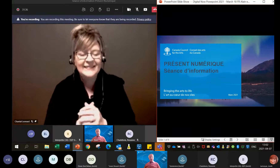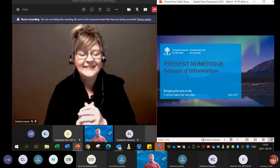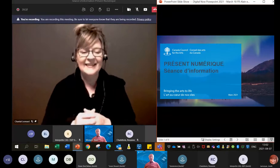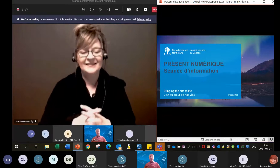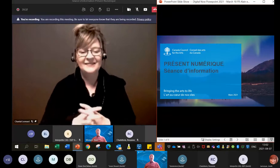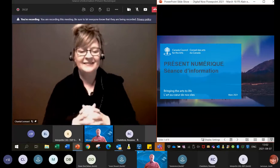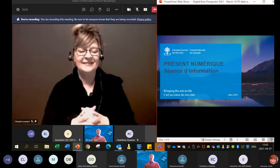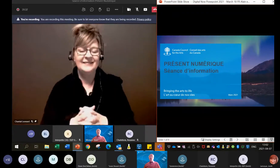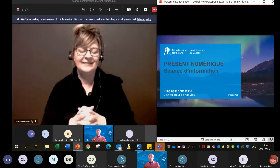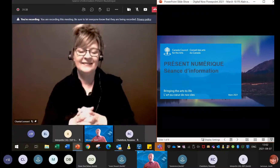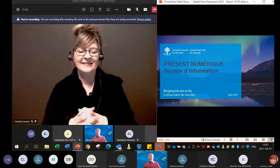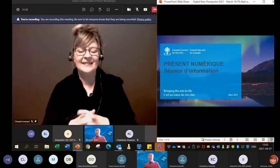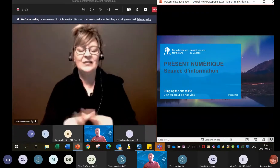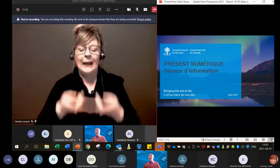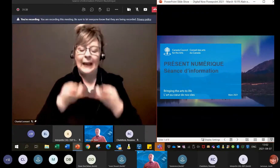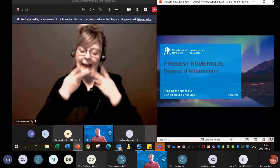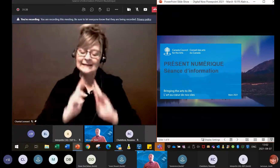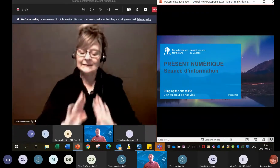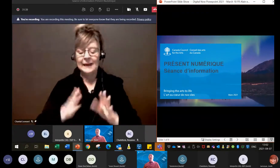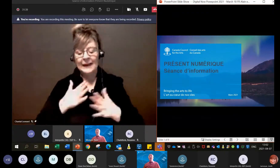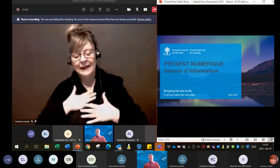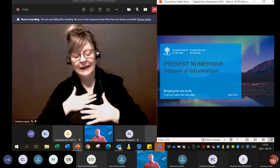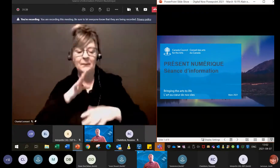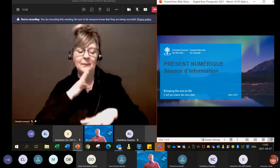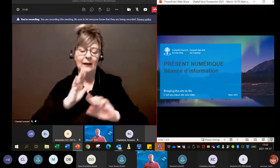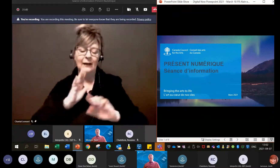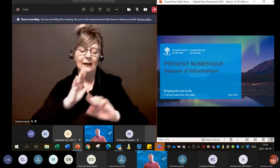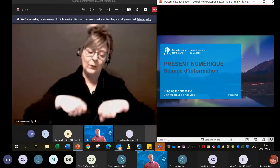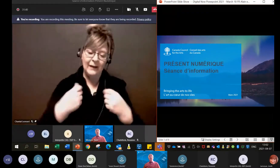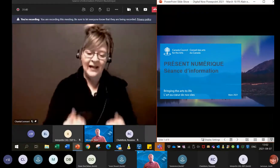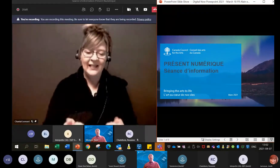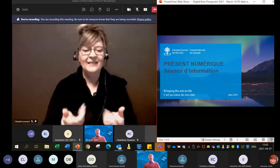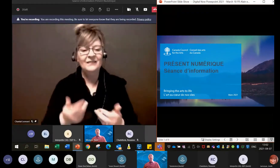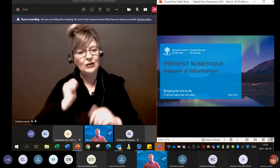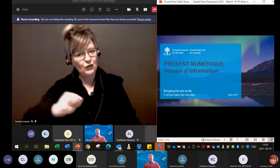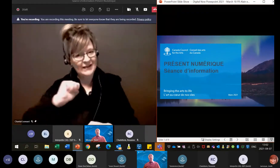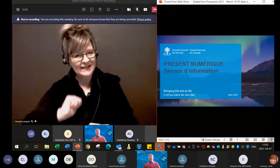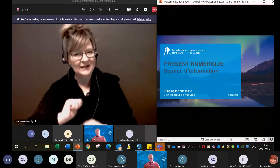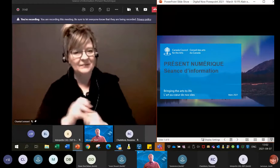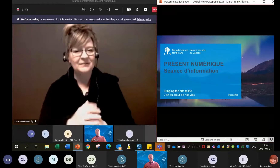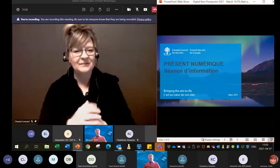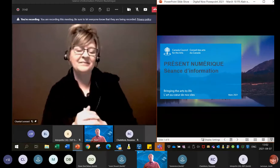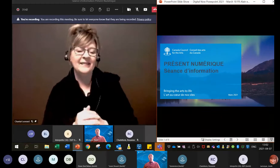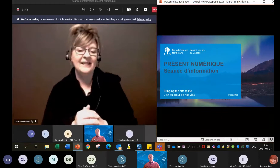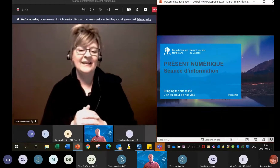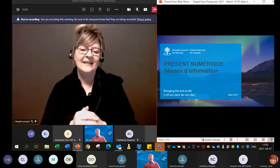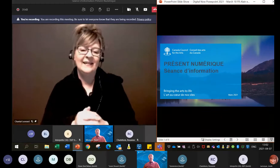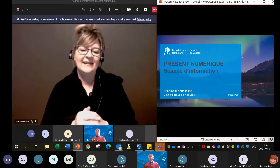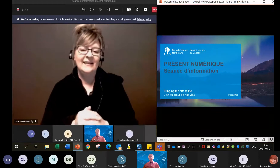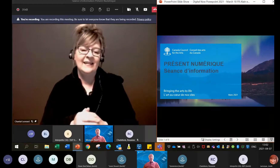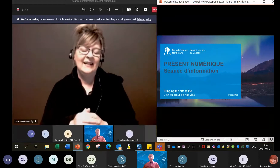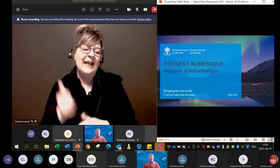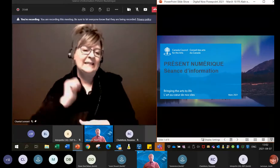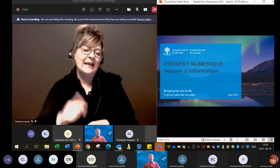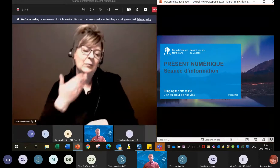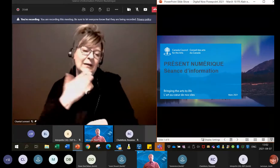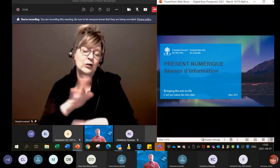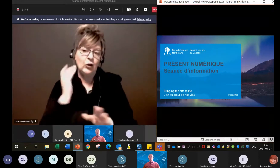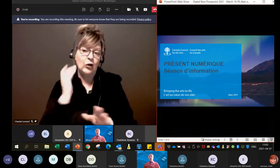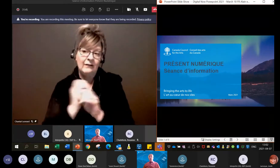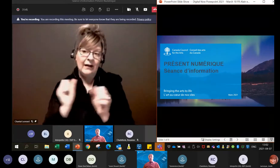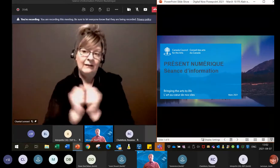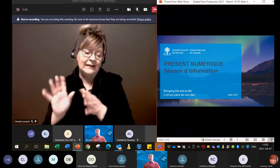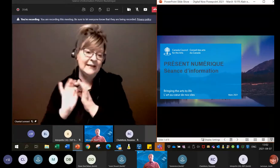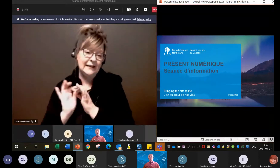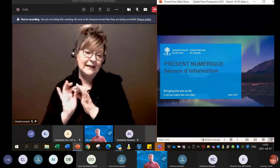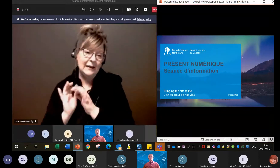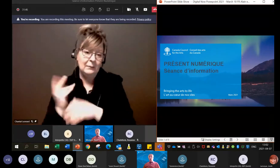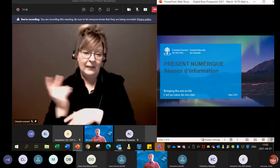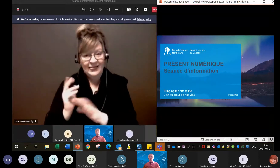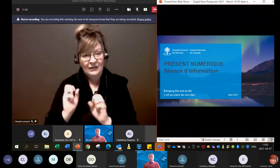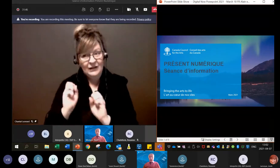respirer et d’avoir un débit qui puisse